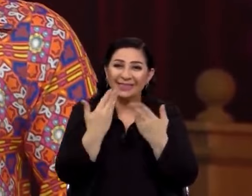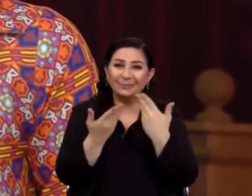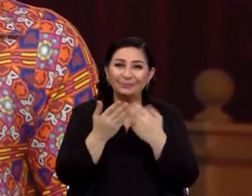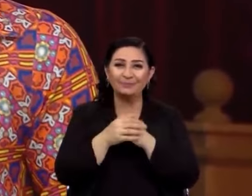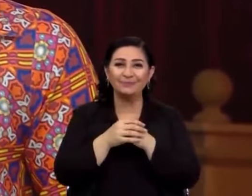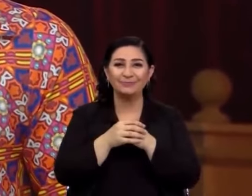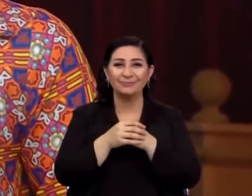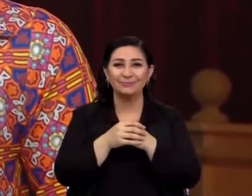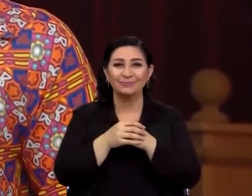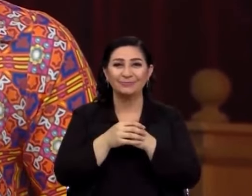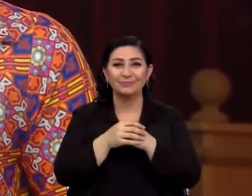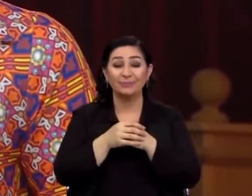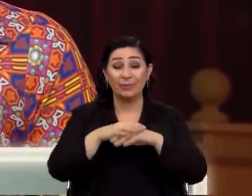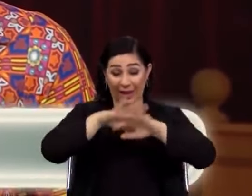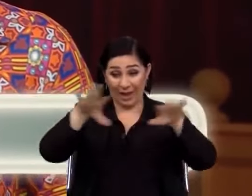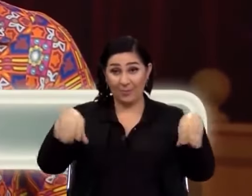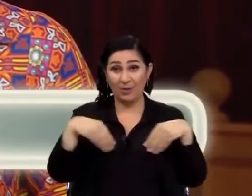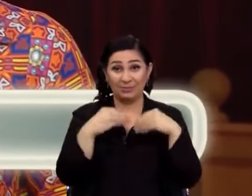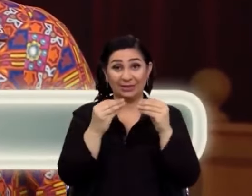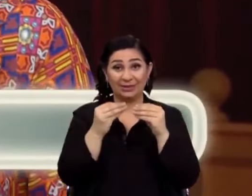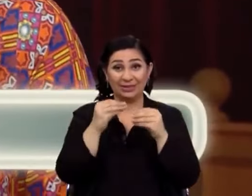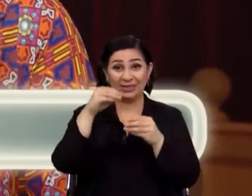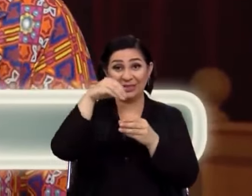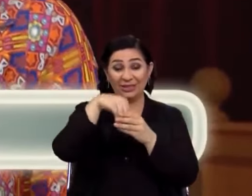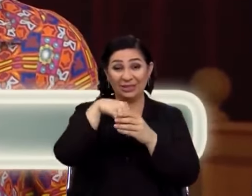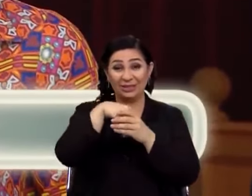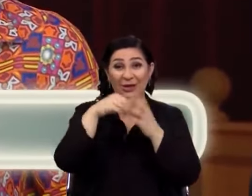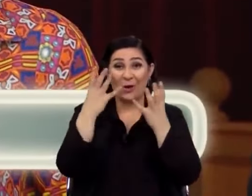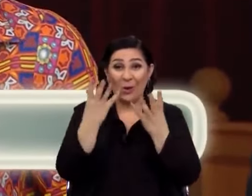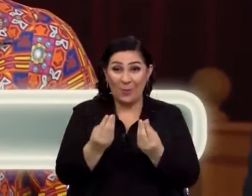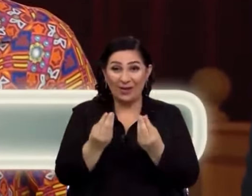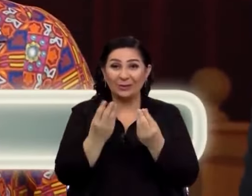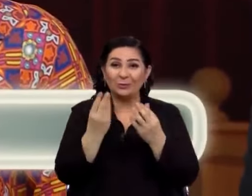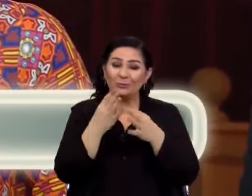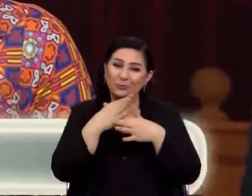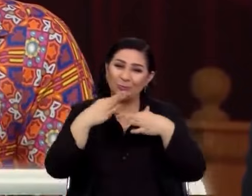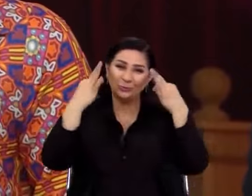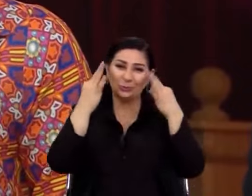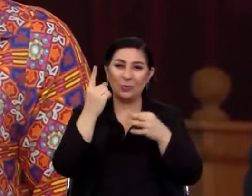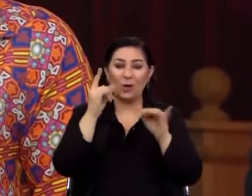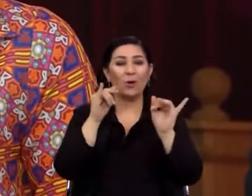Eee hepimizin içinde olmaktan çok büyük mutluluk duyduğu bir oyun bu biz iki